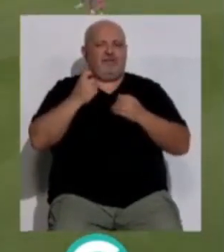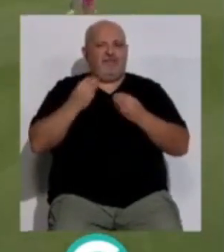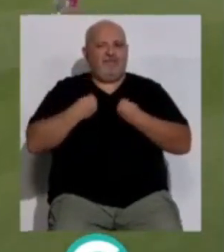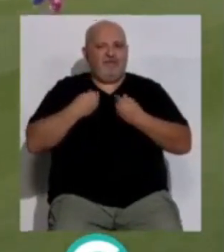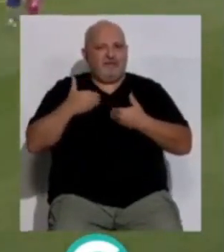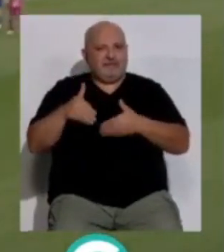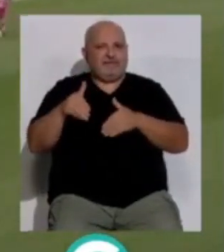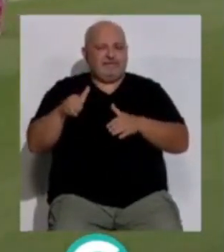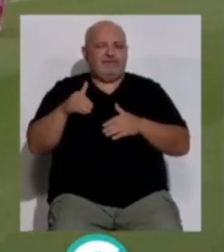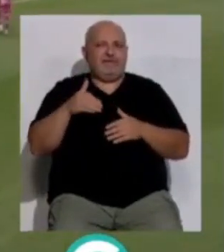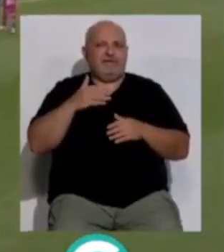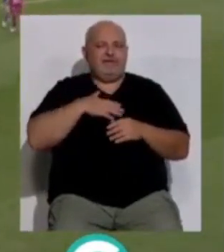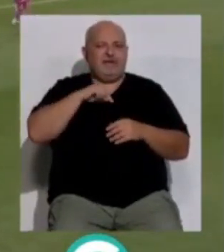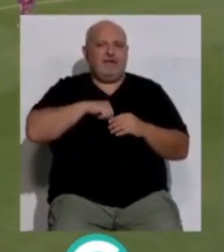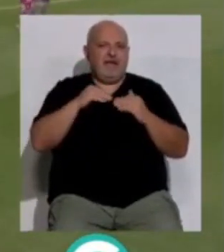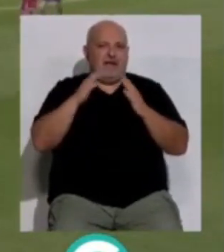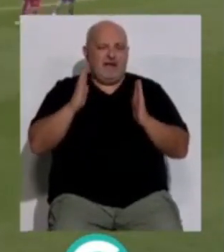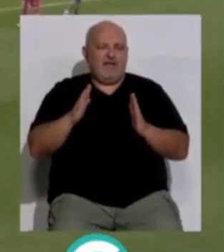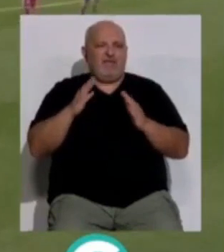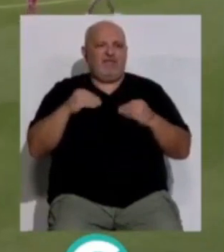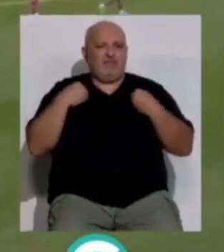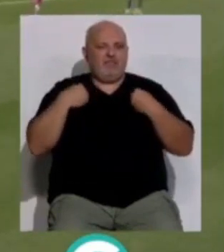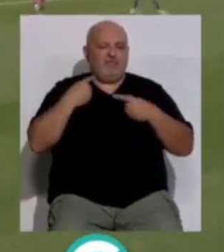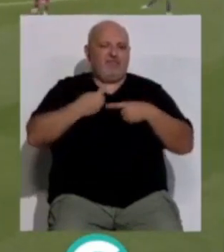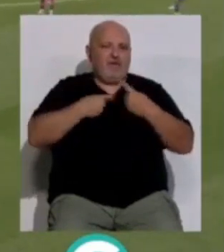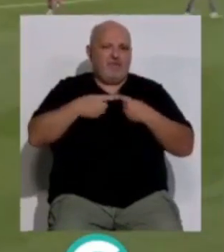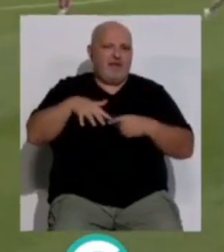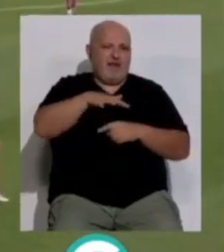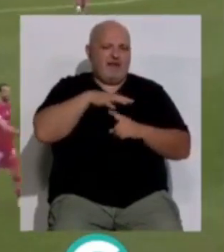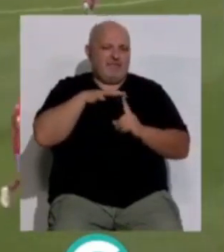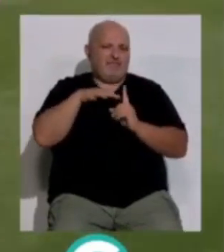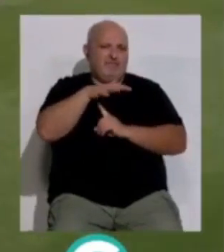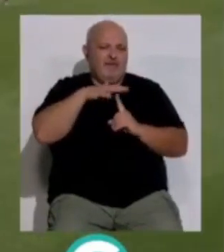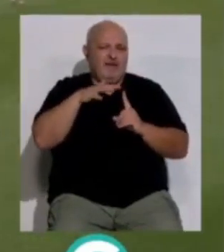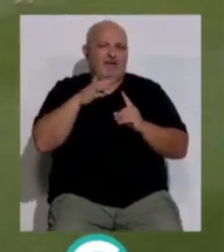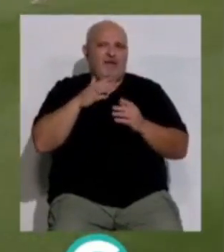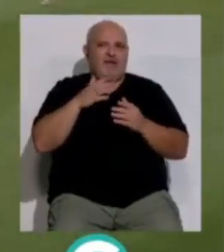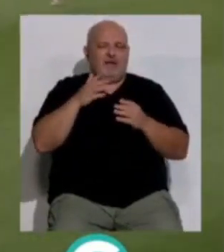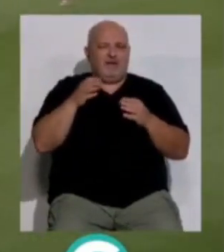fútbol 11 no se queden en sus casas que se queden en sus en su casa me refiero en sus pueblos en sus